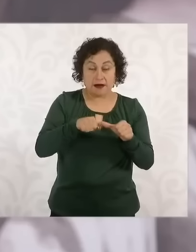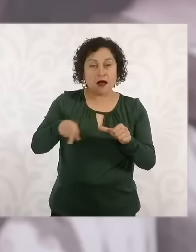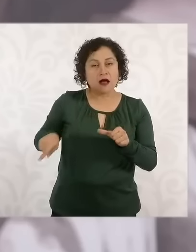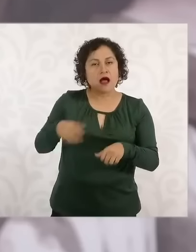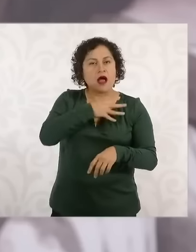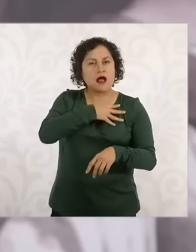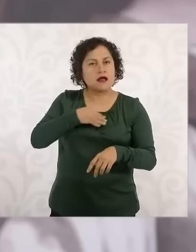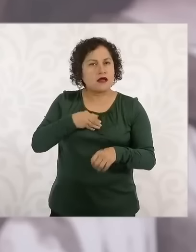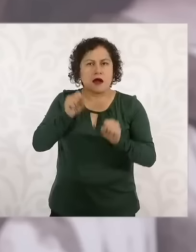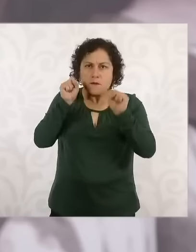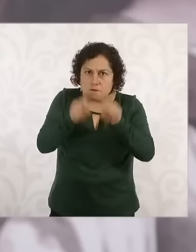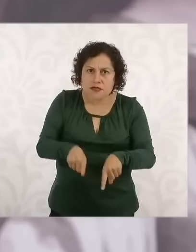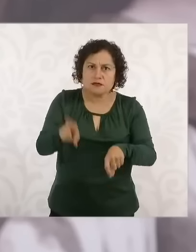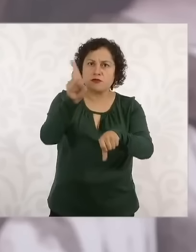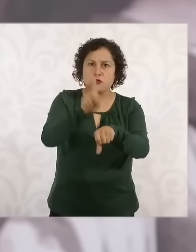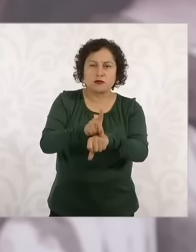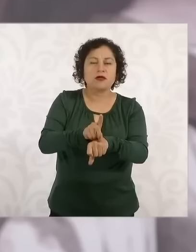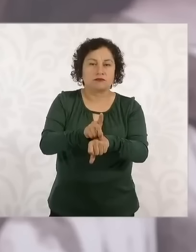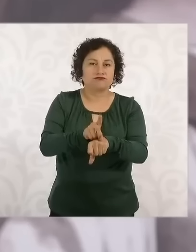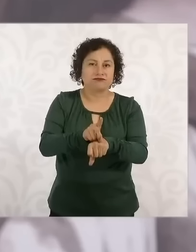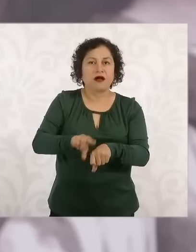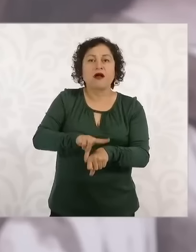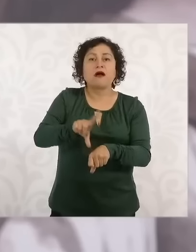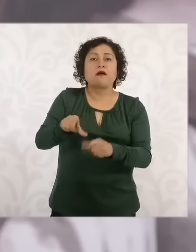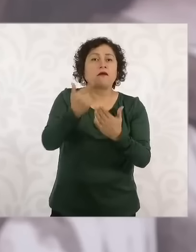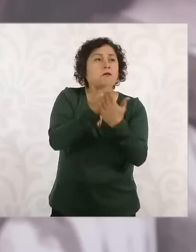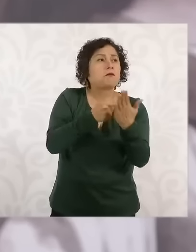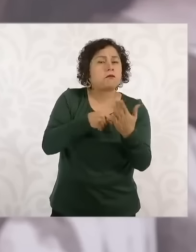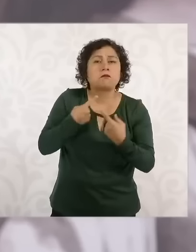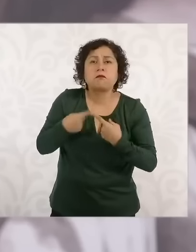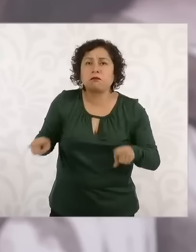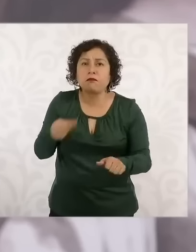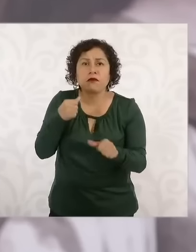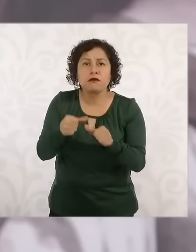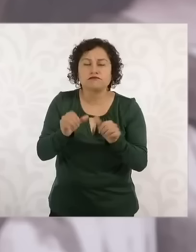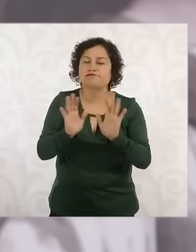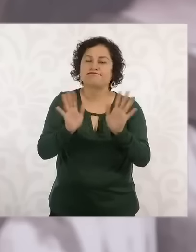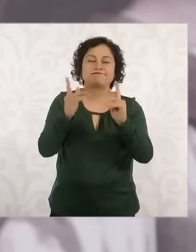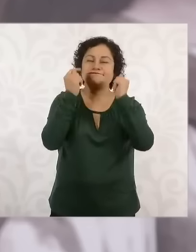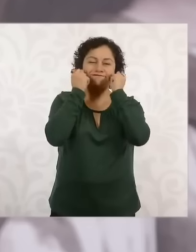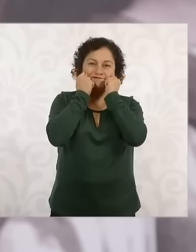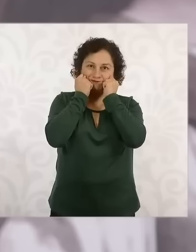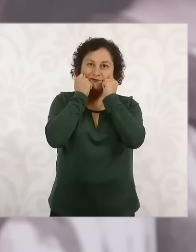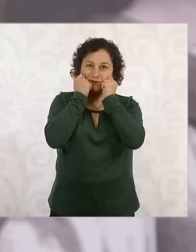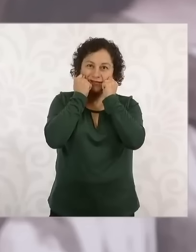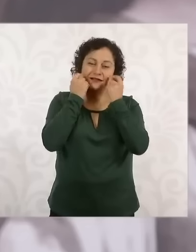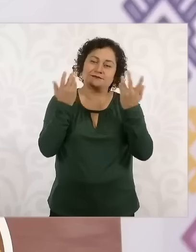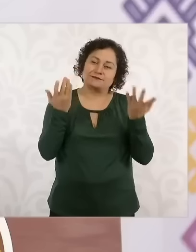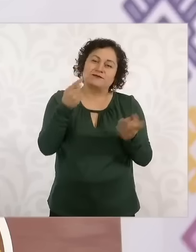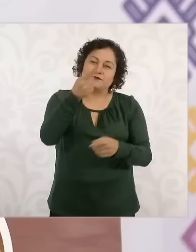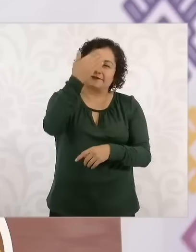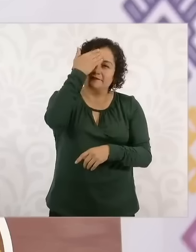eficientamos el tiempo, sobre todo de las mujeres, que somos quienes más eh realizamos estos trámites